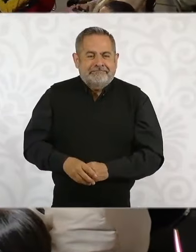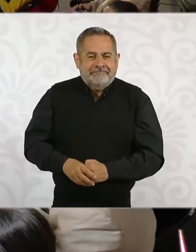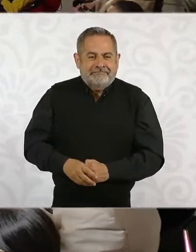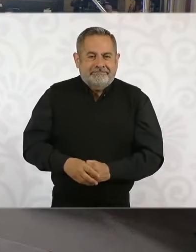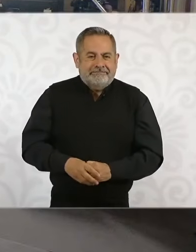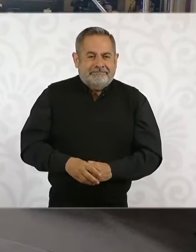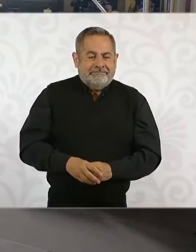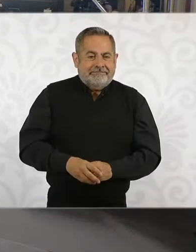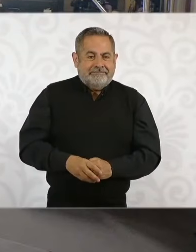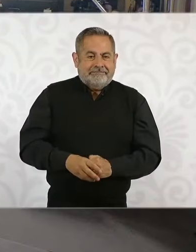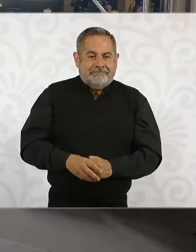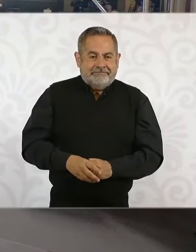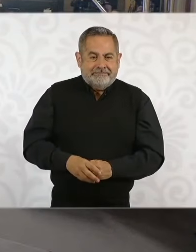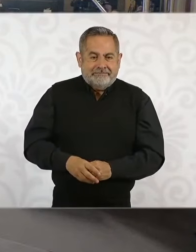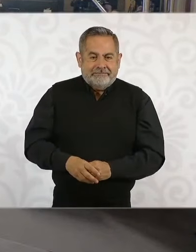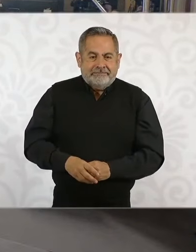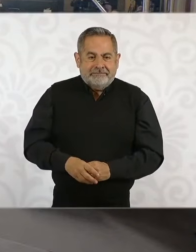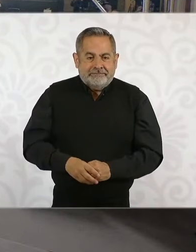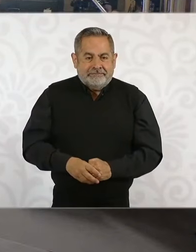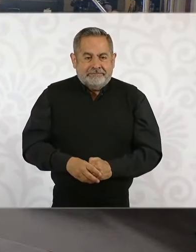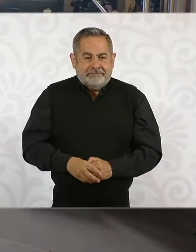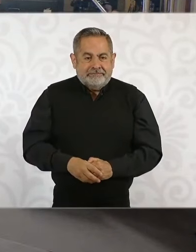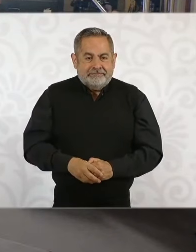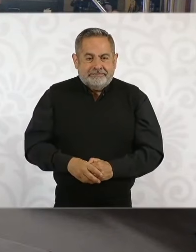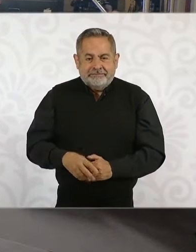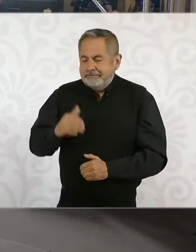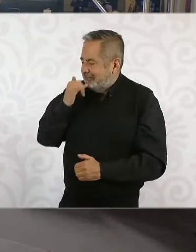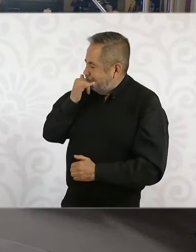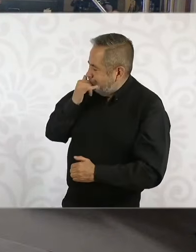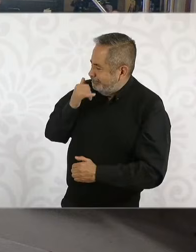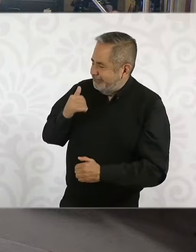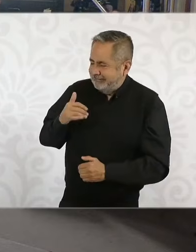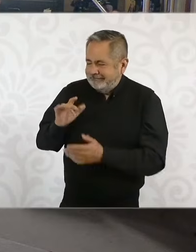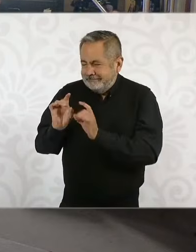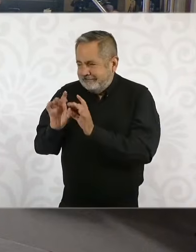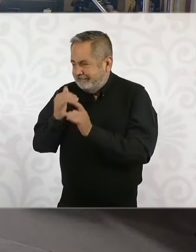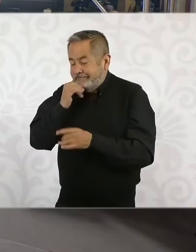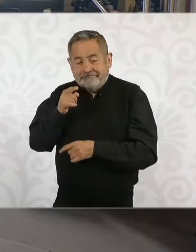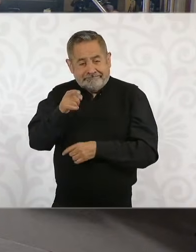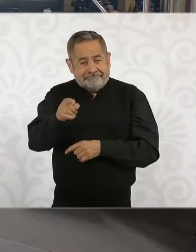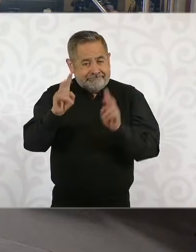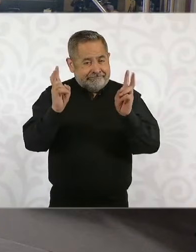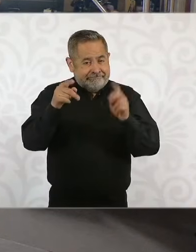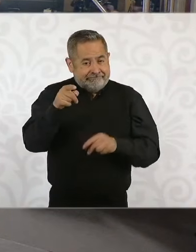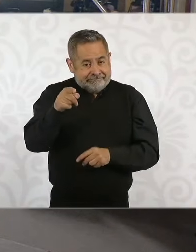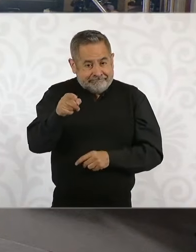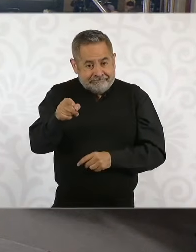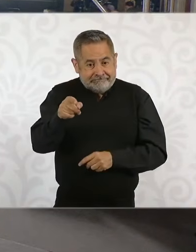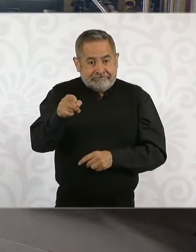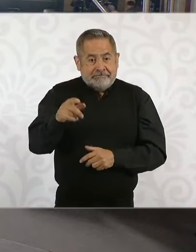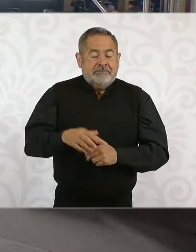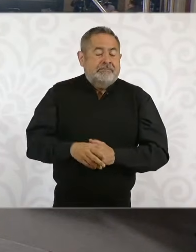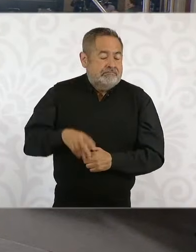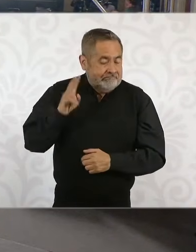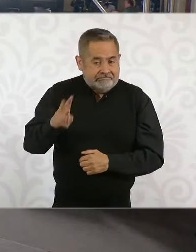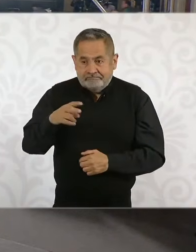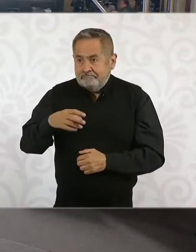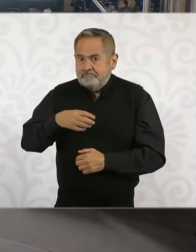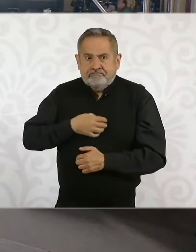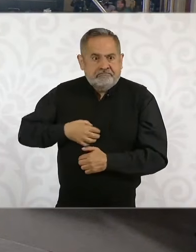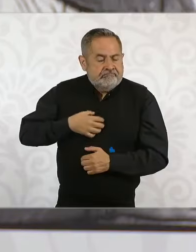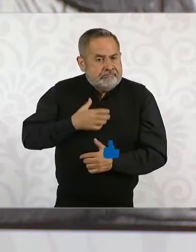adelante. Este, discúlpeme, pero sí, este es un tema eh que entusiasma porque ciertamente